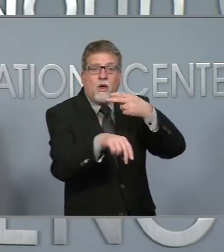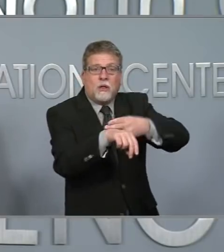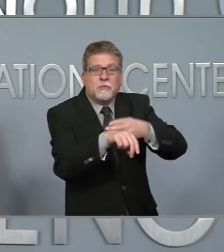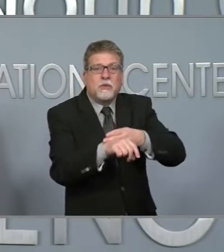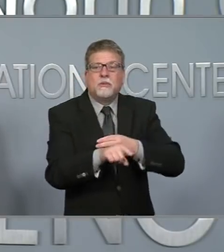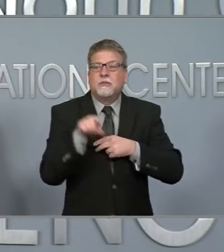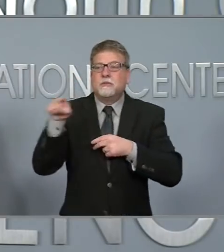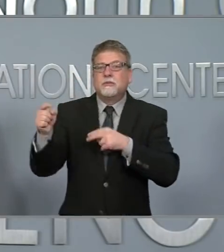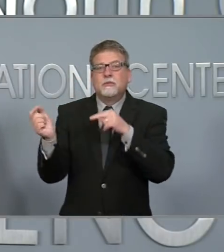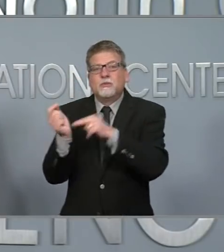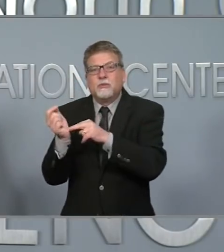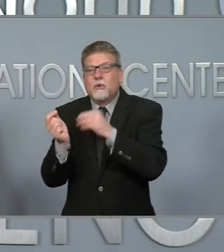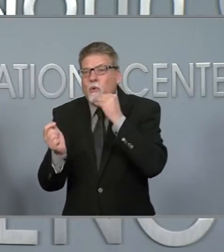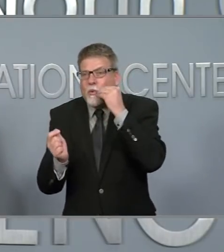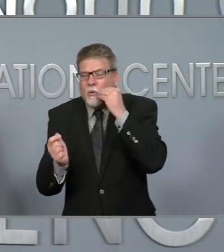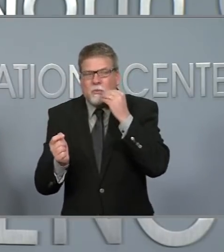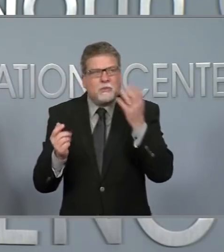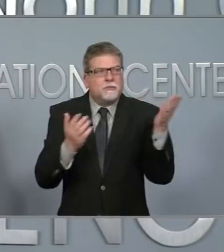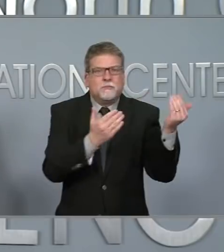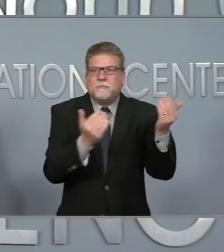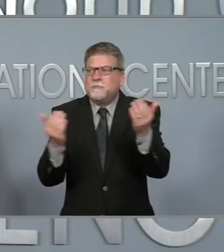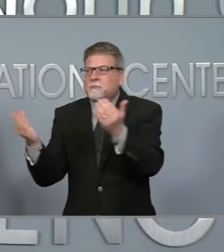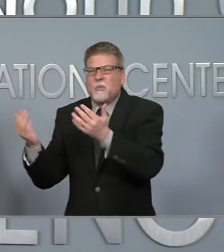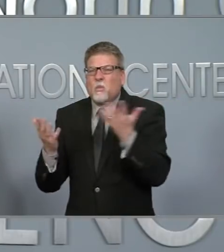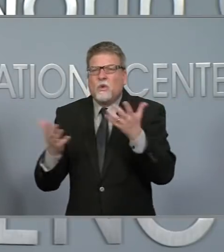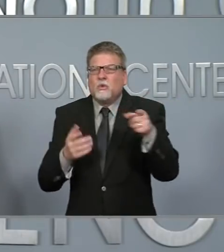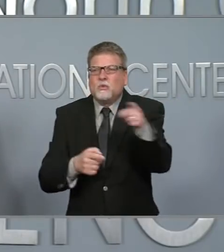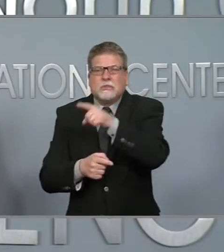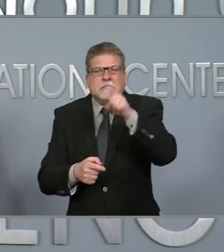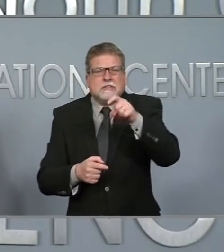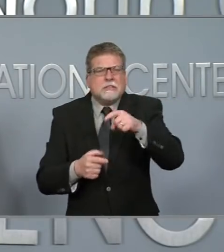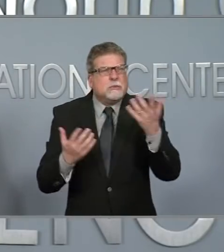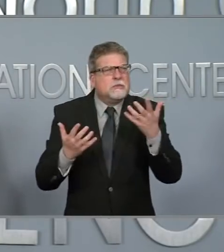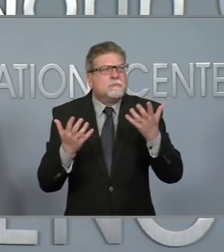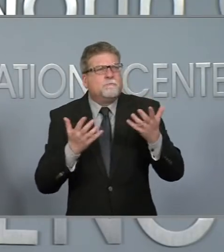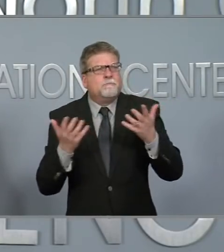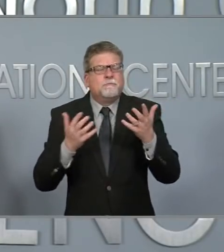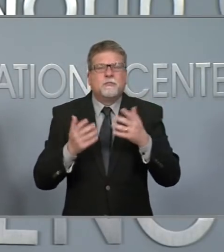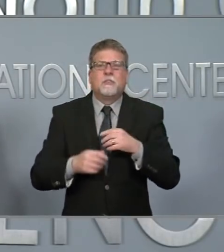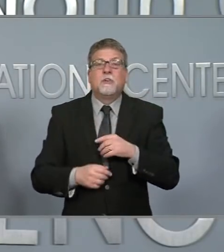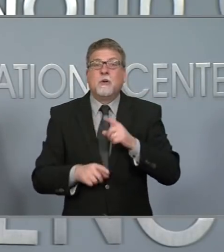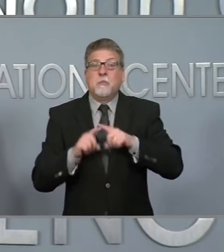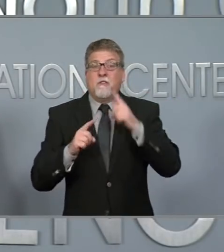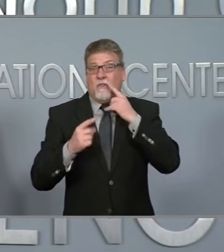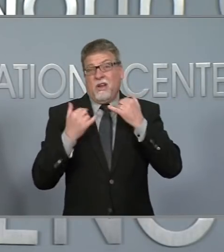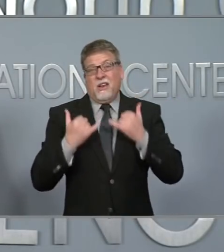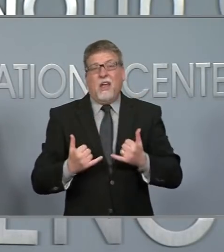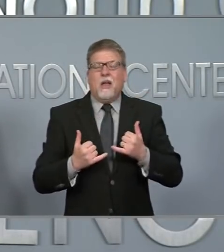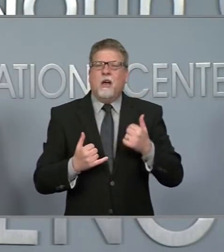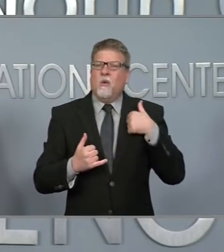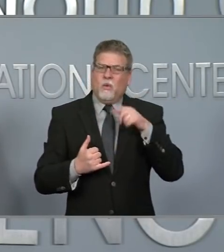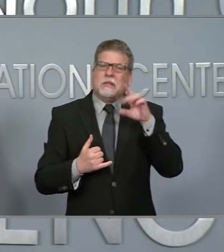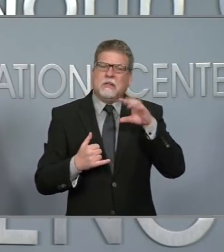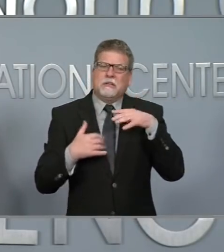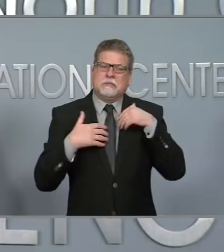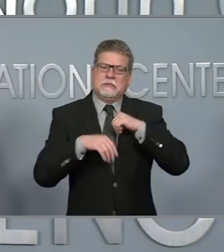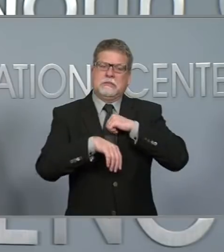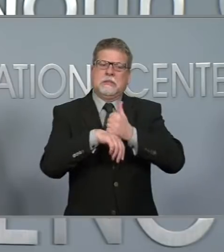Viene respuesta. Nosotros continuaremos trabajando con los legisladores y las Juntas para y apoyarles y